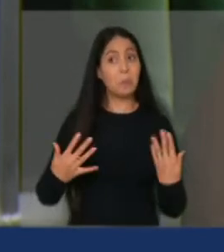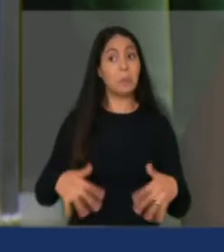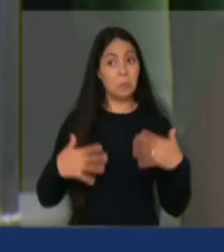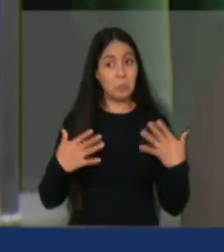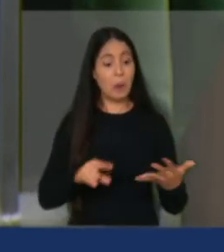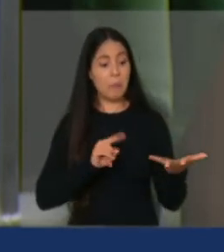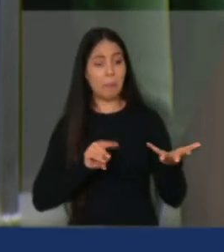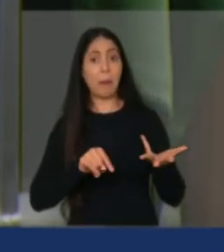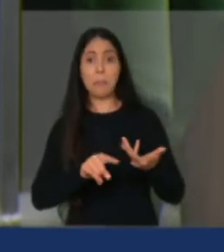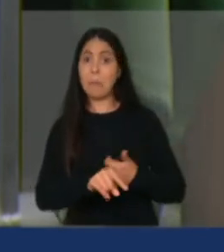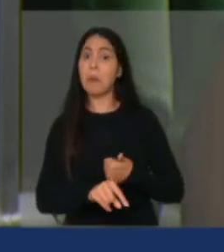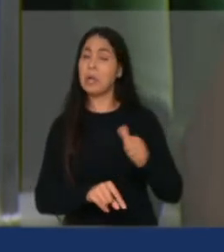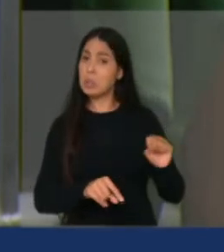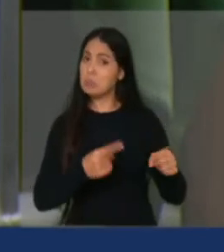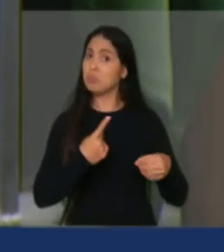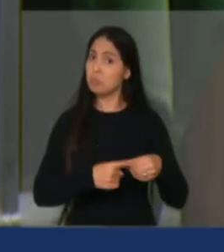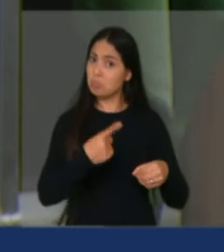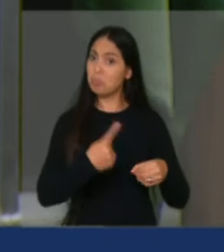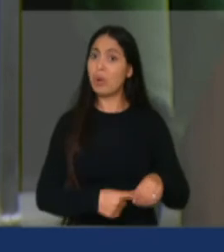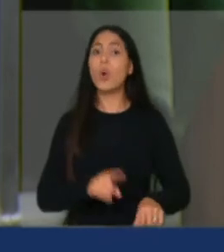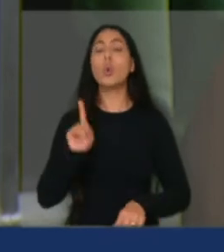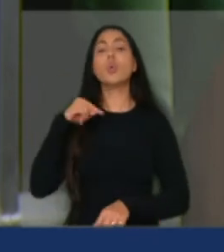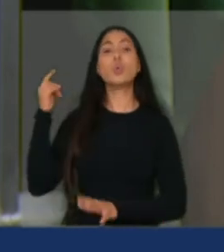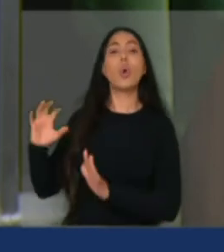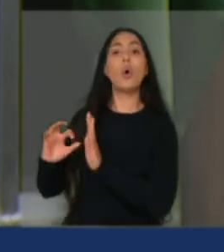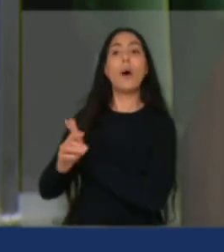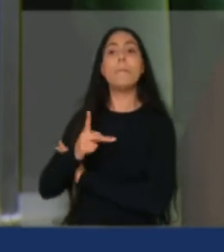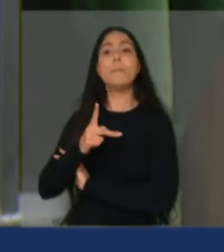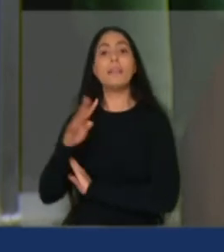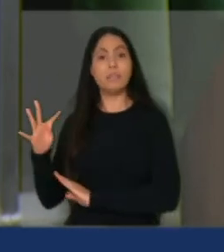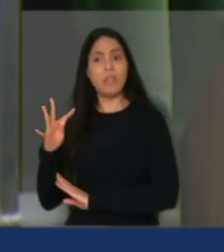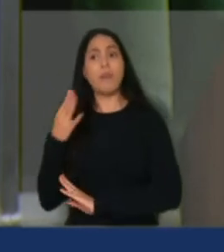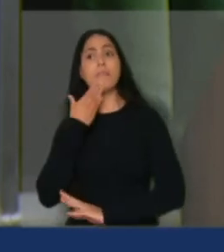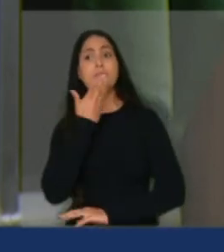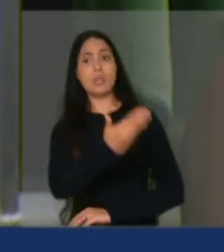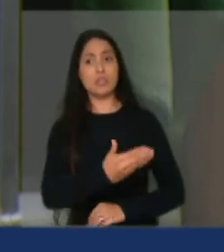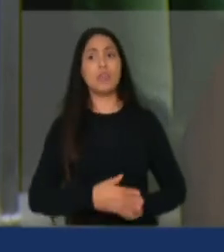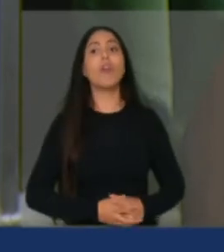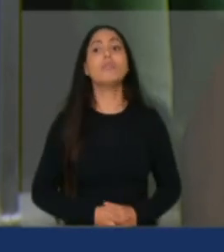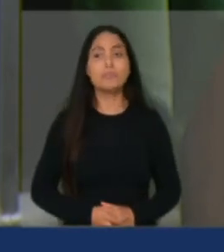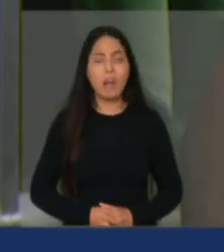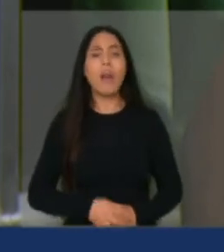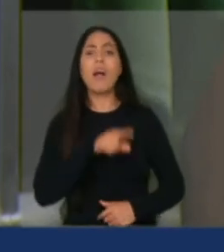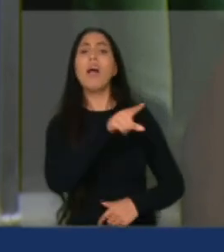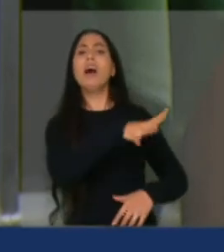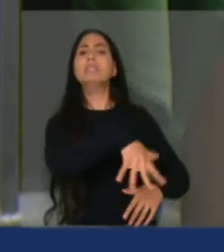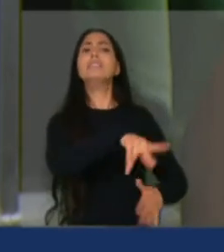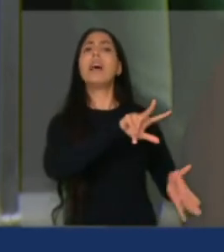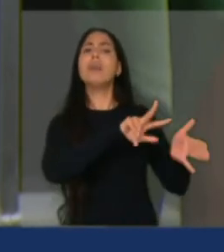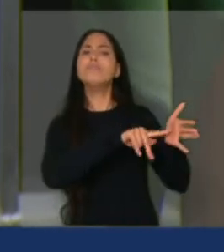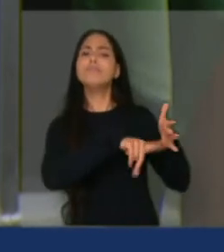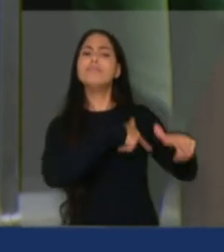DE TRABALHADORES RURAIS, DE DIRETÓRIOS DO PARTIDO DOS TRABALHADORES, DOS SINDICATO LIDERANÇAS DO NOSSO PARTIDO DOS TRABALHADORES, NESTA